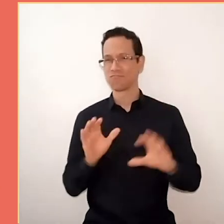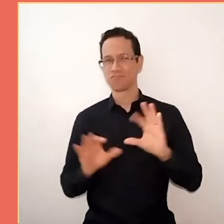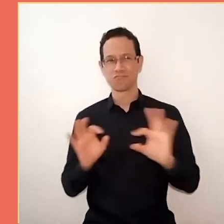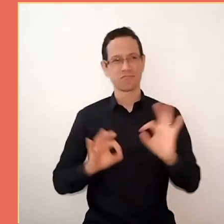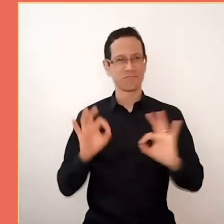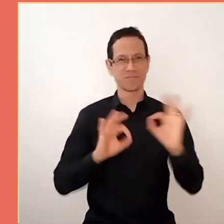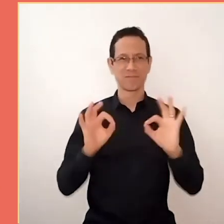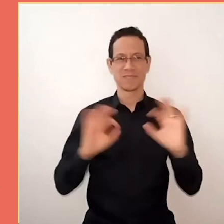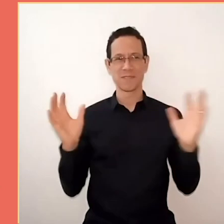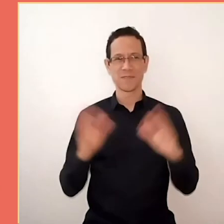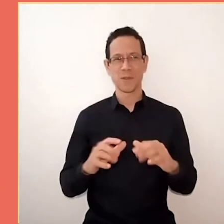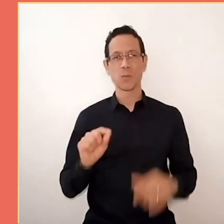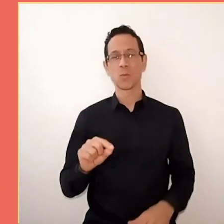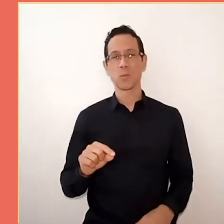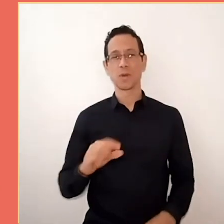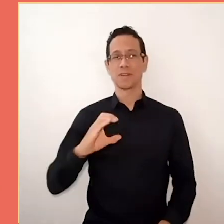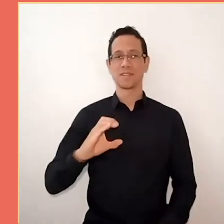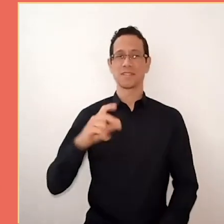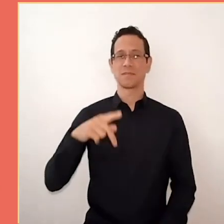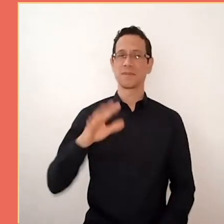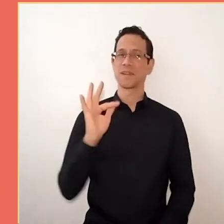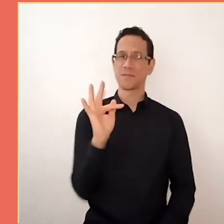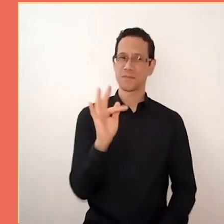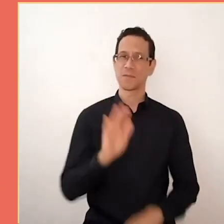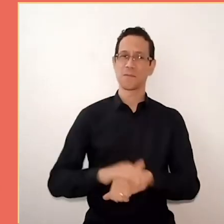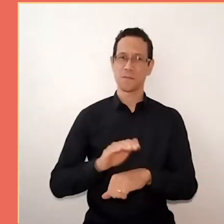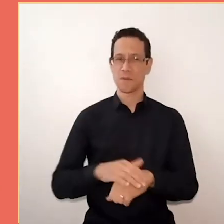Começando pelo CPF, Centro de Pesquisa e Formação, do Sesc,